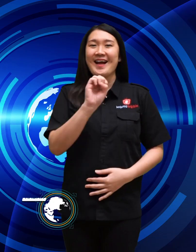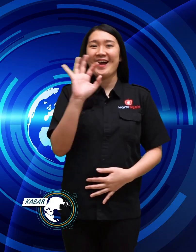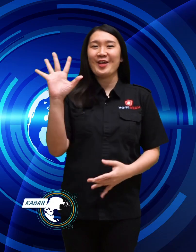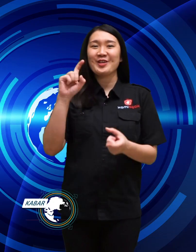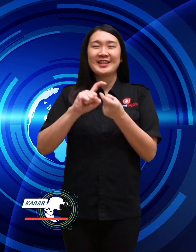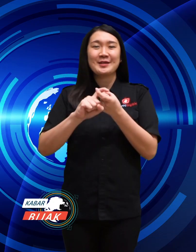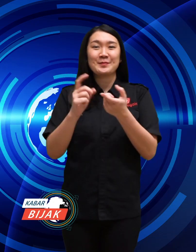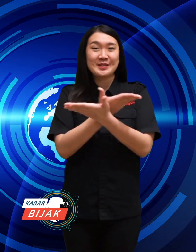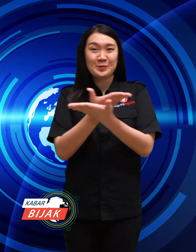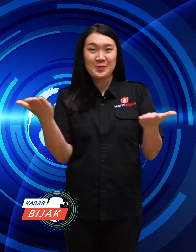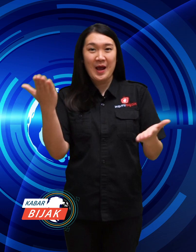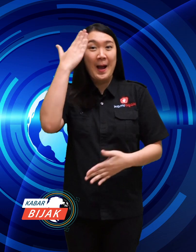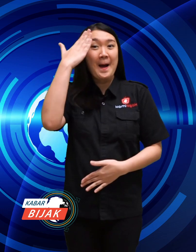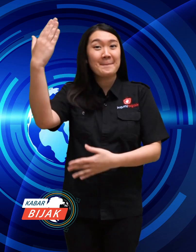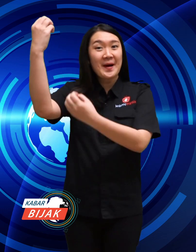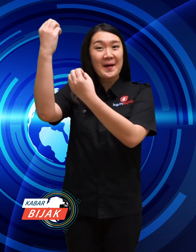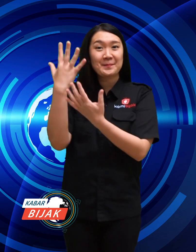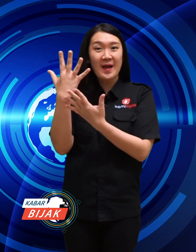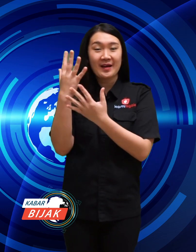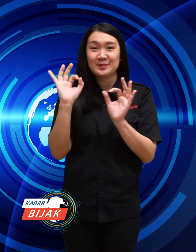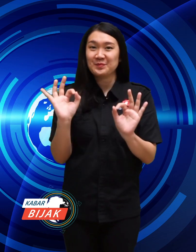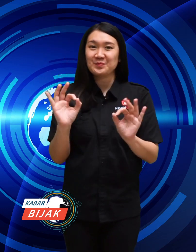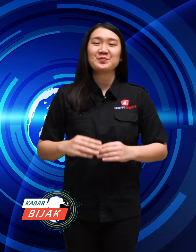Halo teman-teman semua, apa kabar